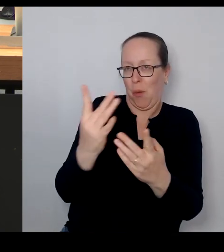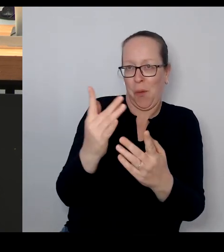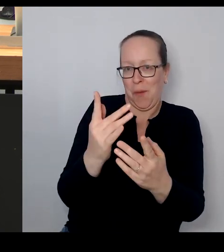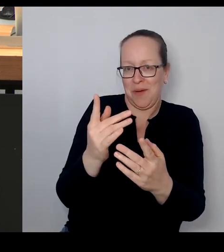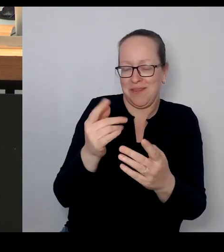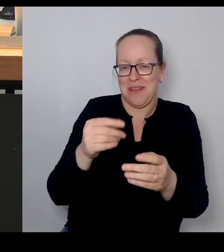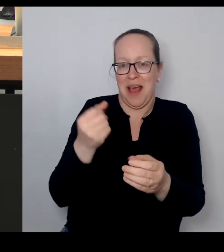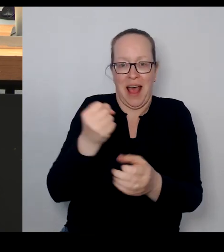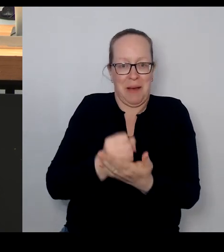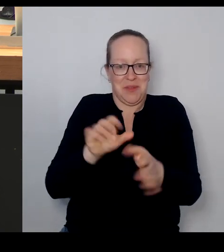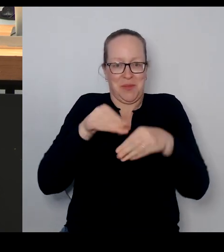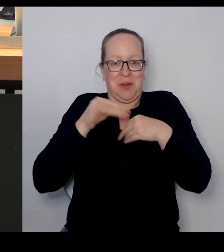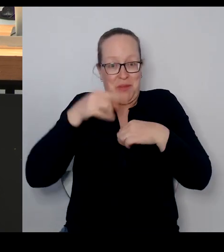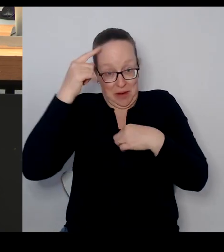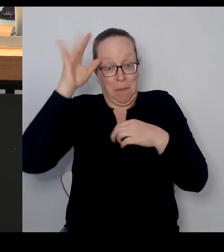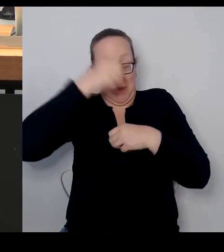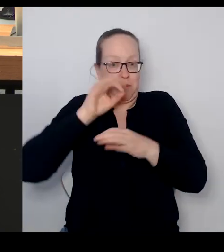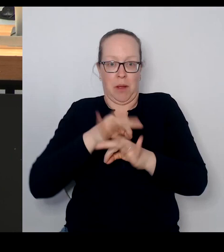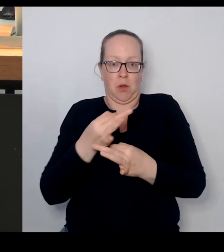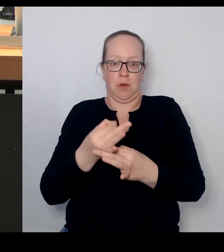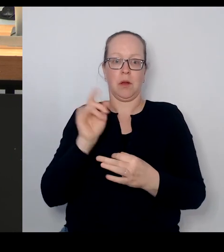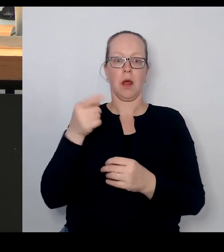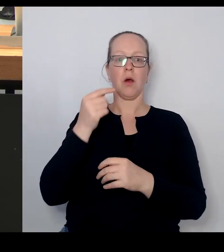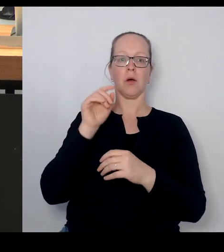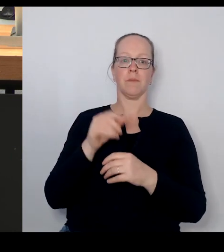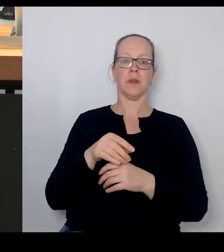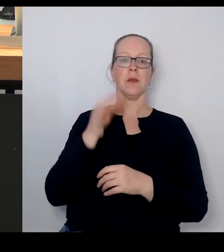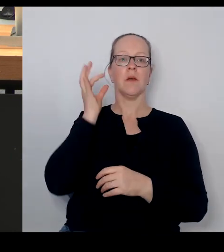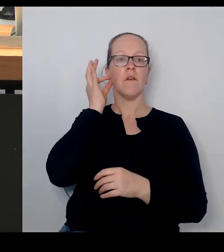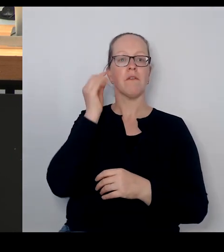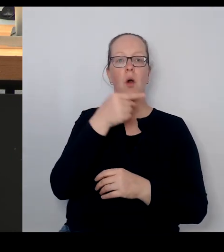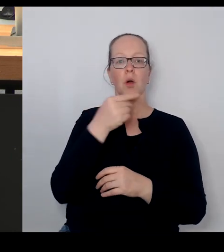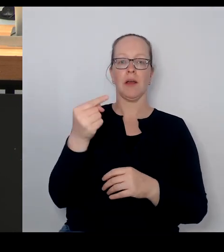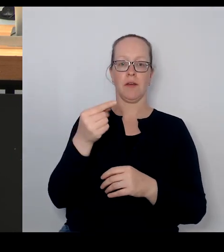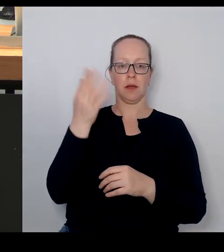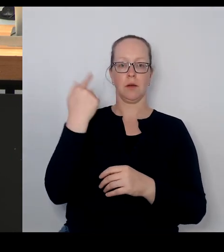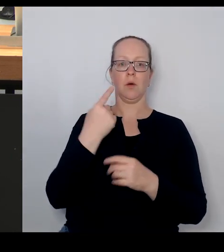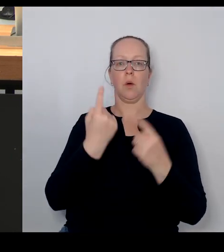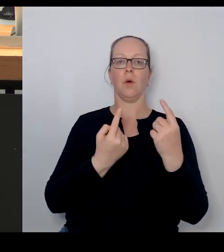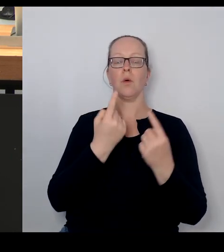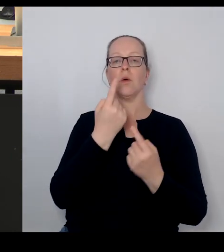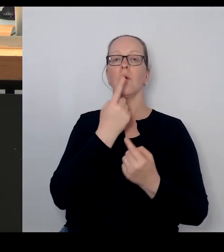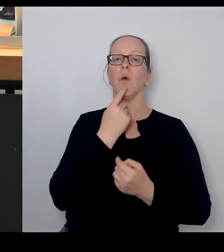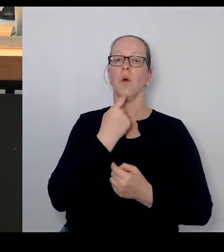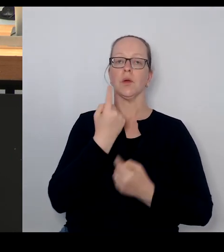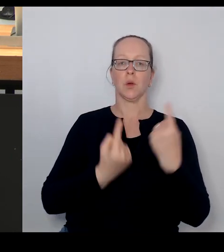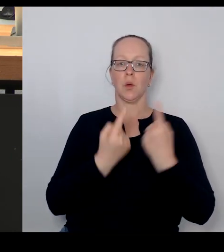im Koalitionsvertrag vereinbart. Jetzt bei Schwarzrot ist davon keine Rede mehr.